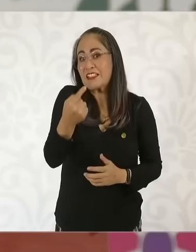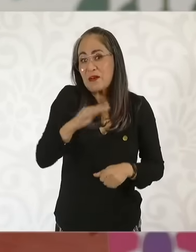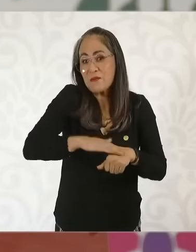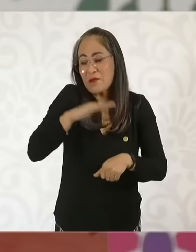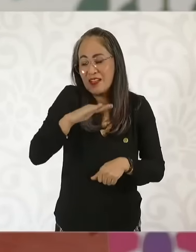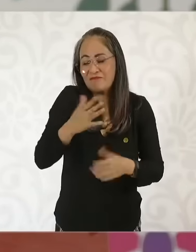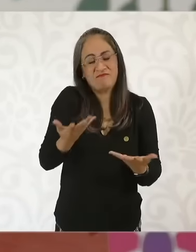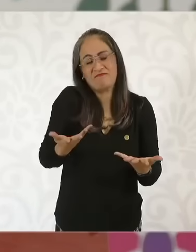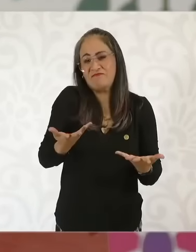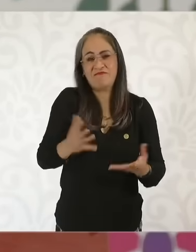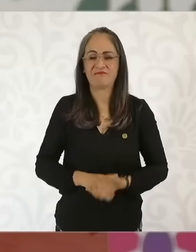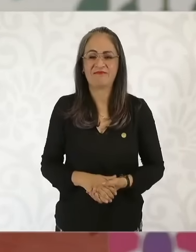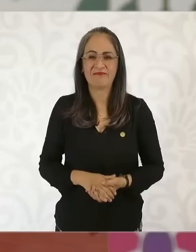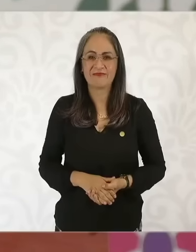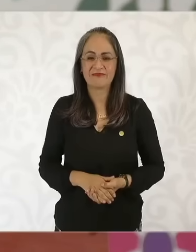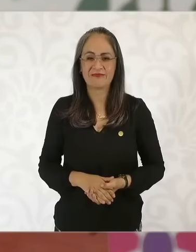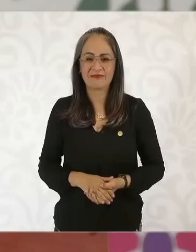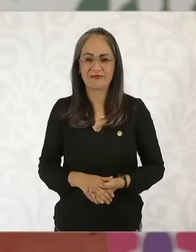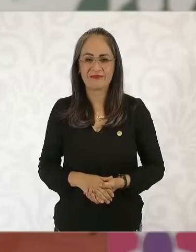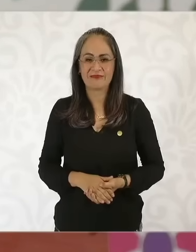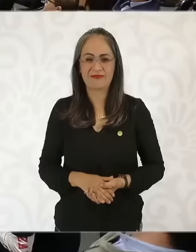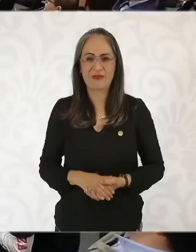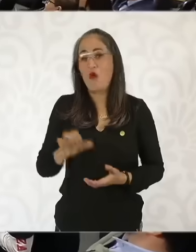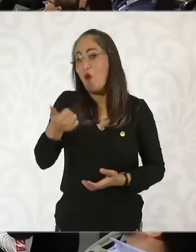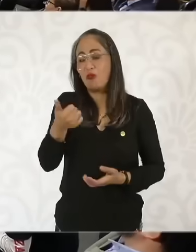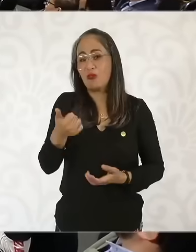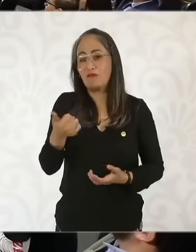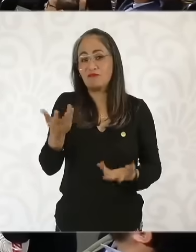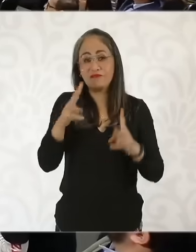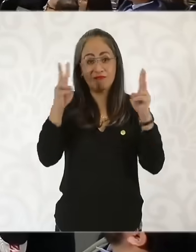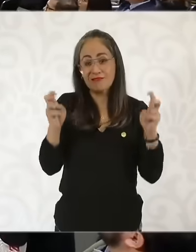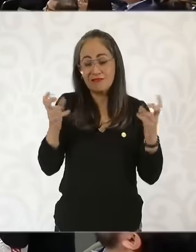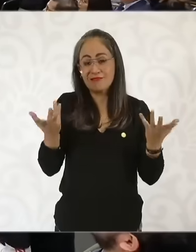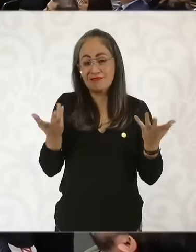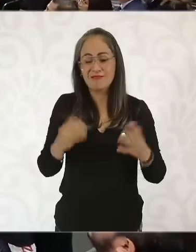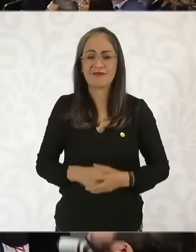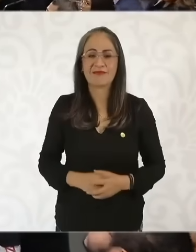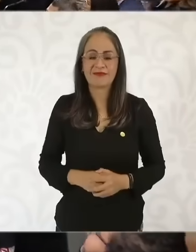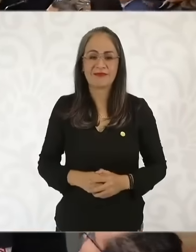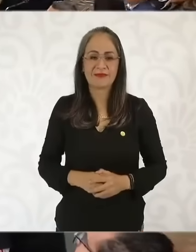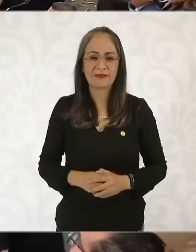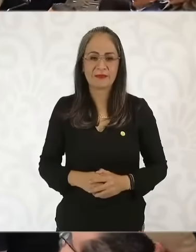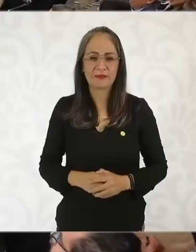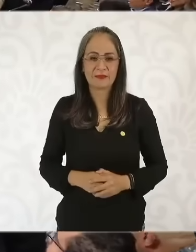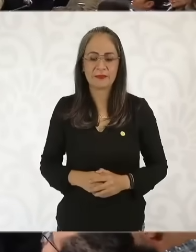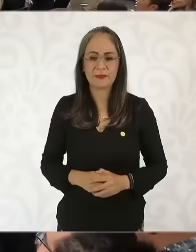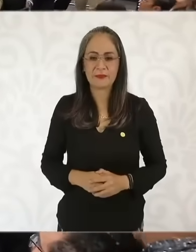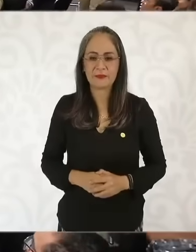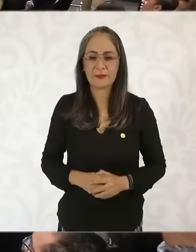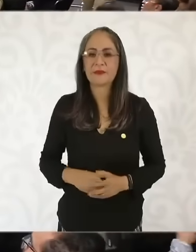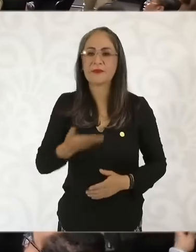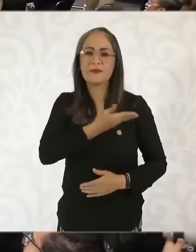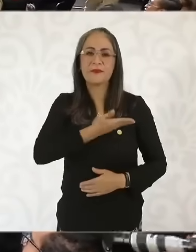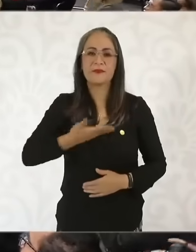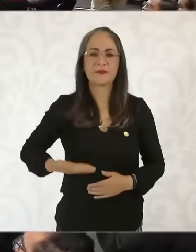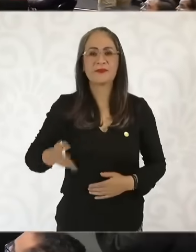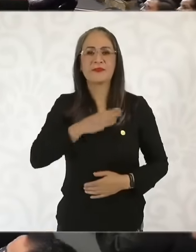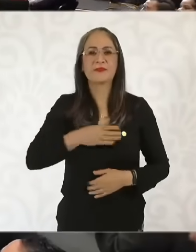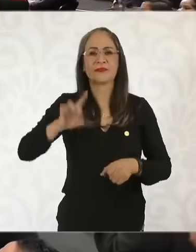eh, algo más sobre esto. A ver, aquí vamos aquí y ya. Presidenta, buenos días. Irrel Aldave de Grupo